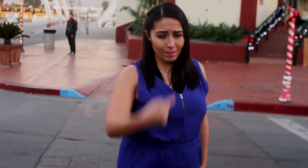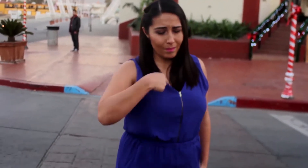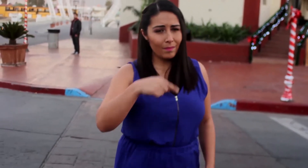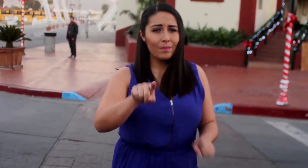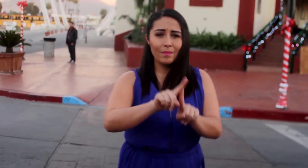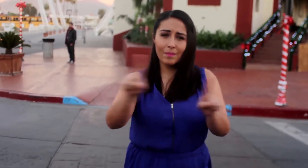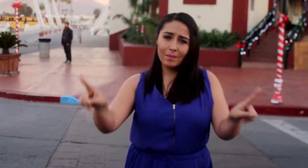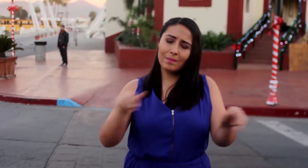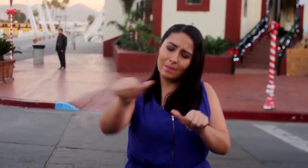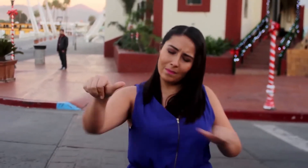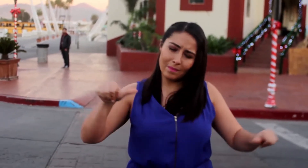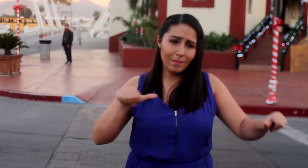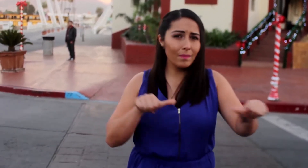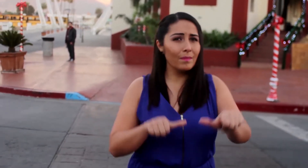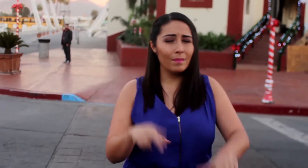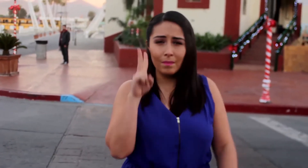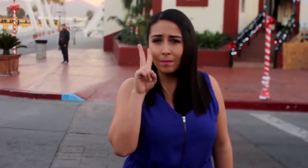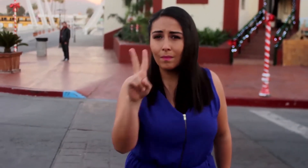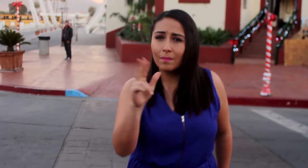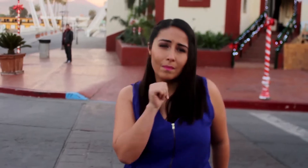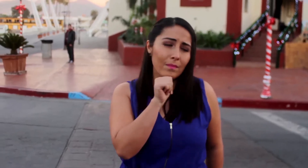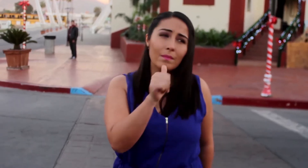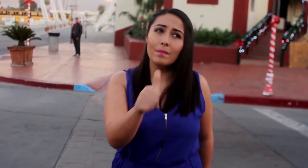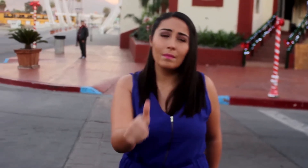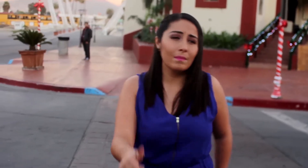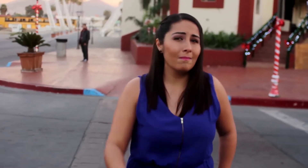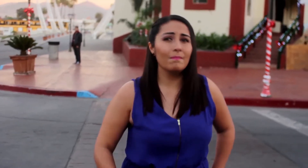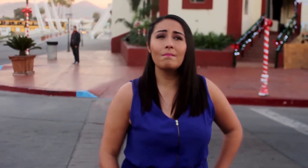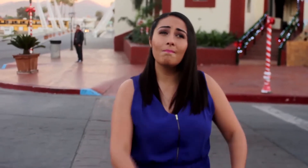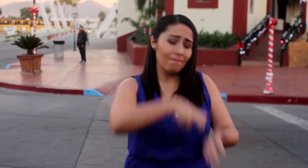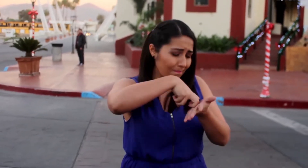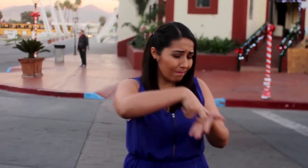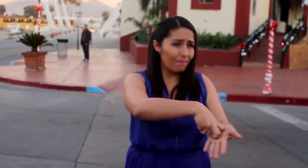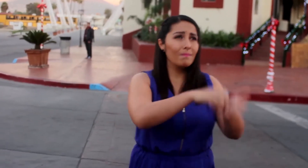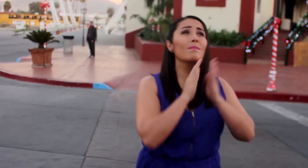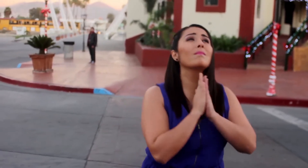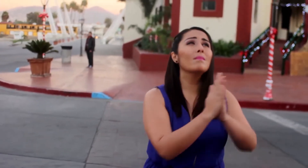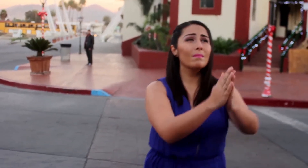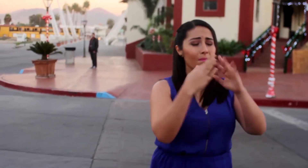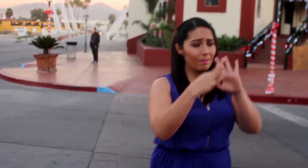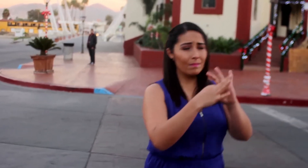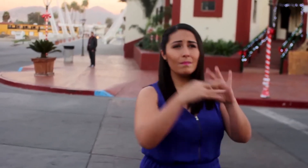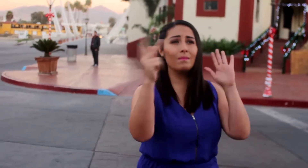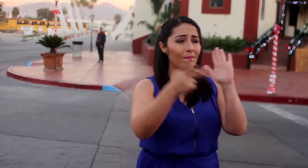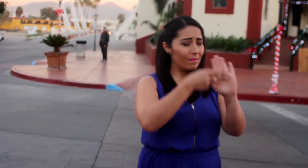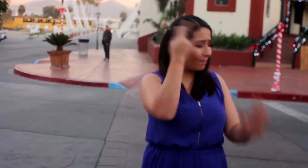yo que tú, ni siquera te miraba mucho menos pedirte que regreses